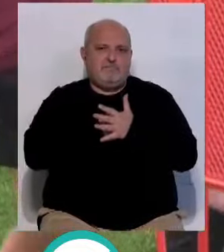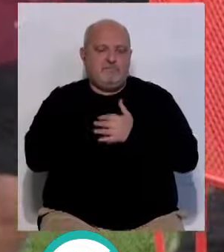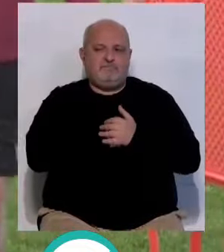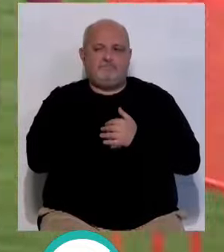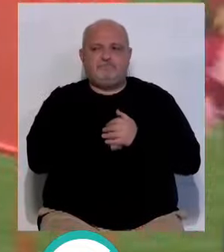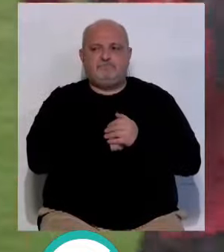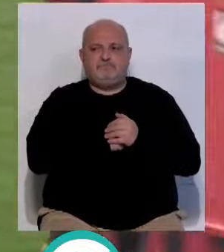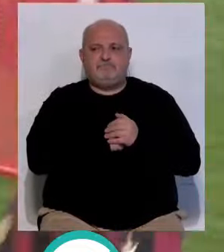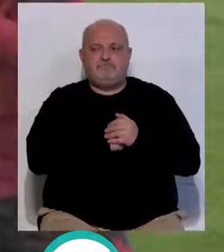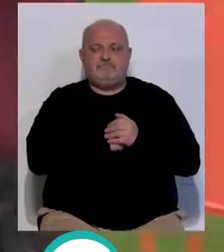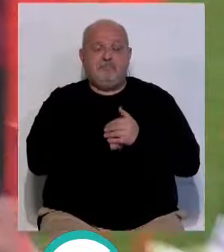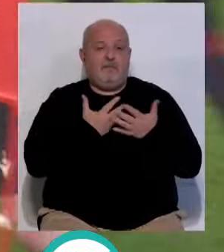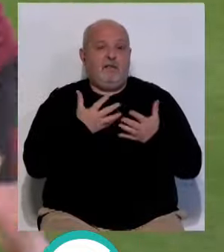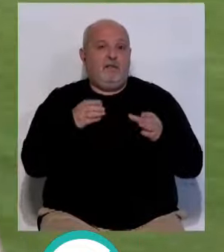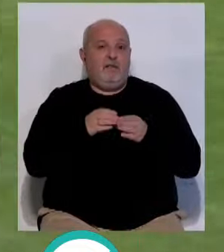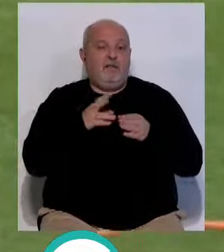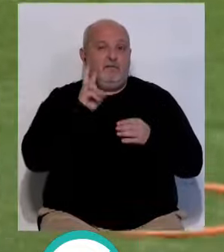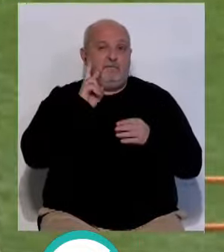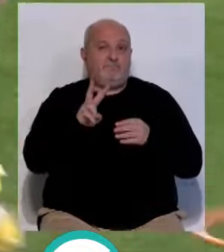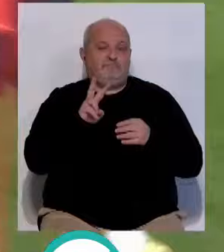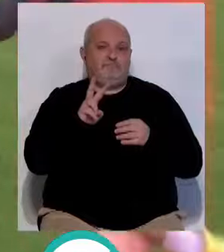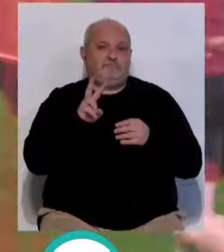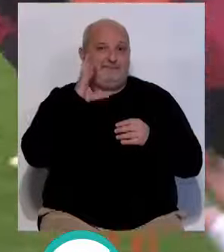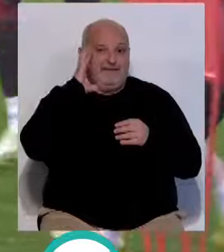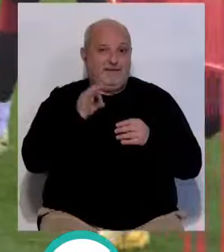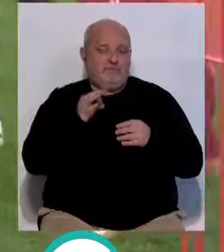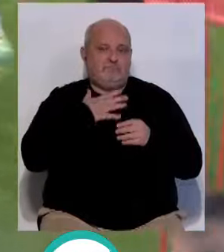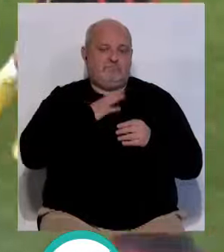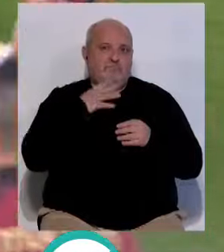Wii me atención que ahora que el equipo yo creo que yo yo creo yo no soy entrenador vale pero yo